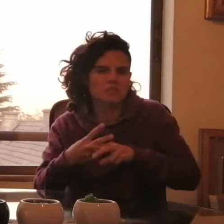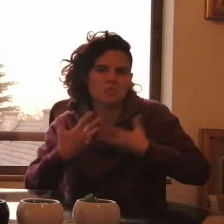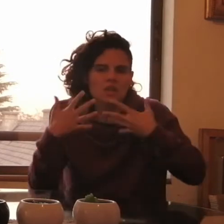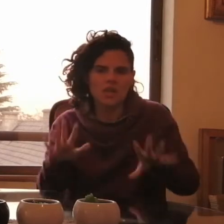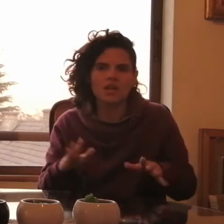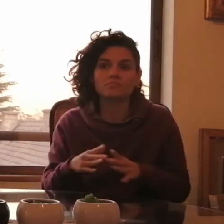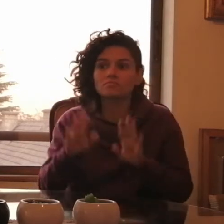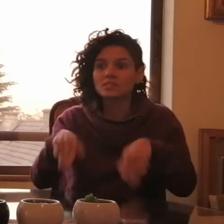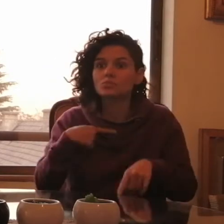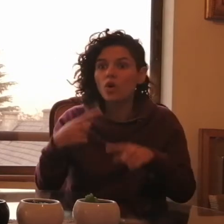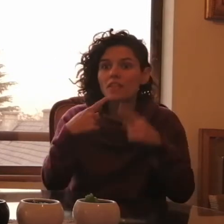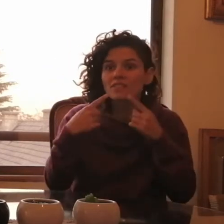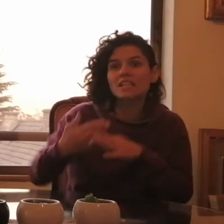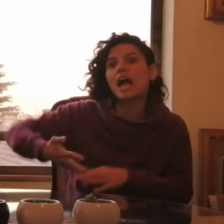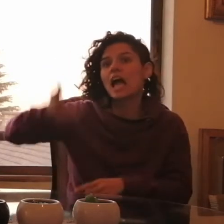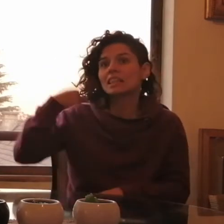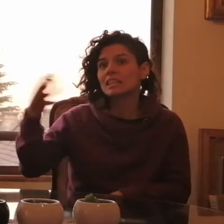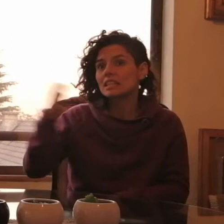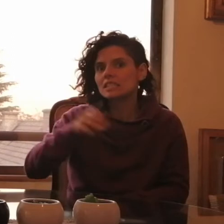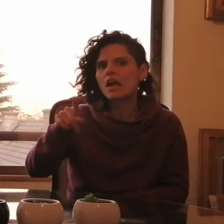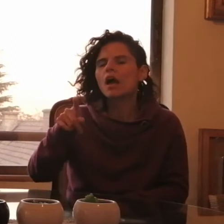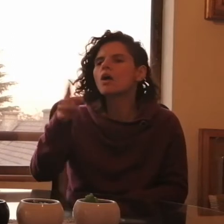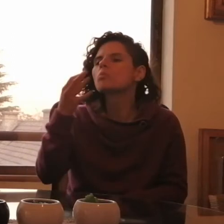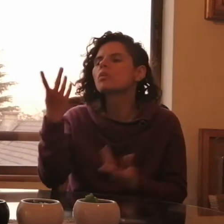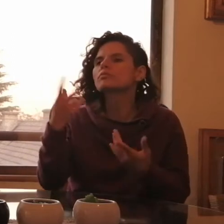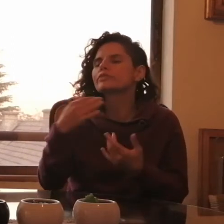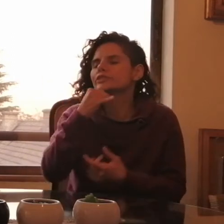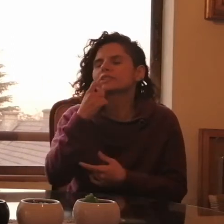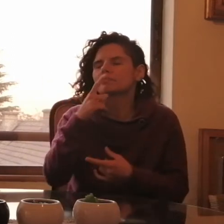en la otra entrevista, te preparan no sé cómo te hacen un lado cerebro en que uno